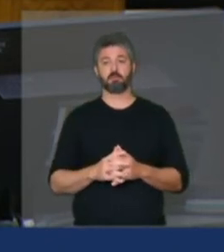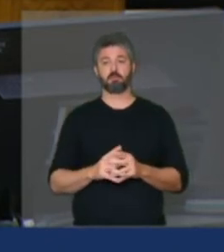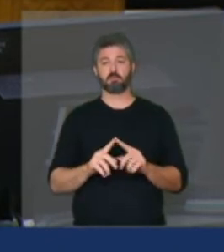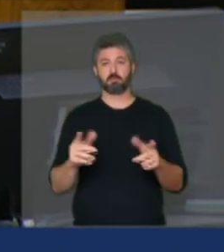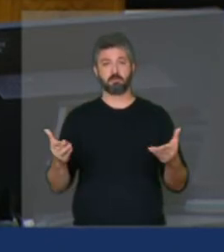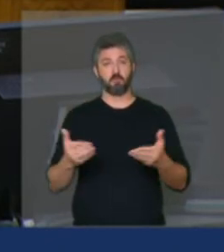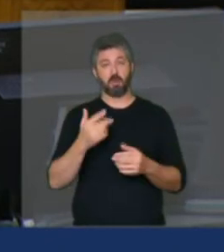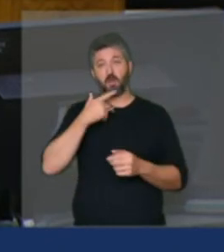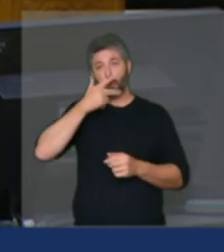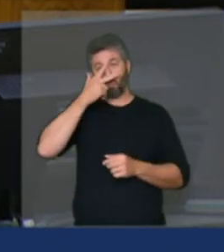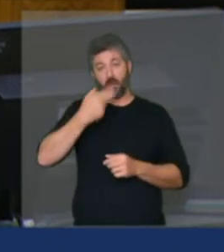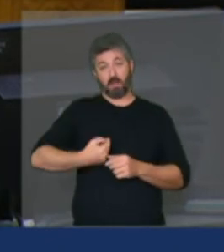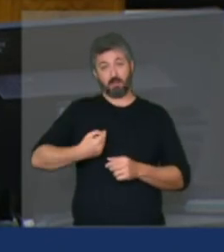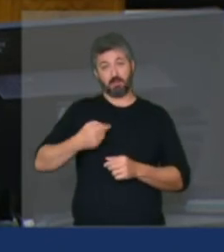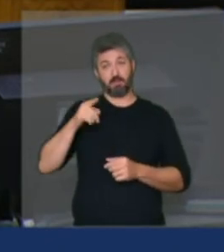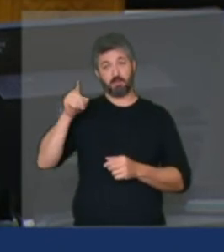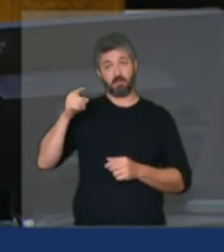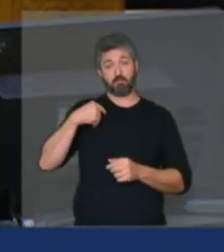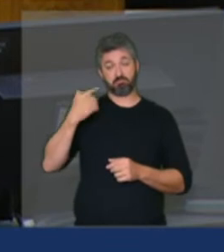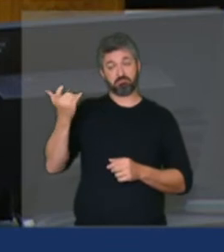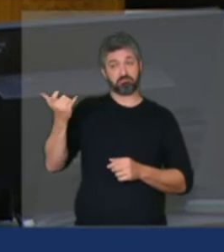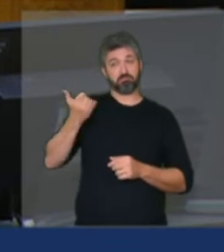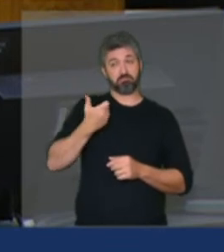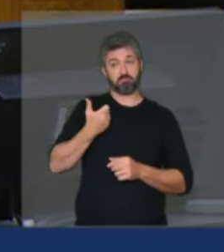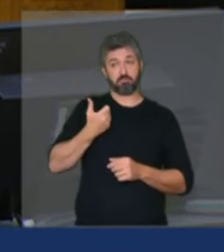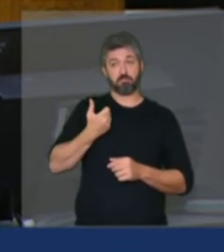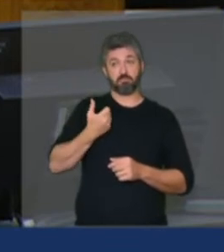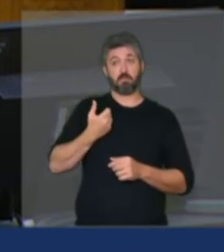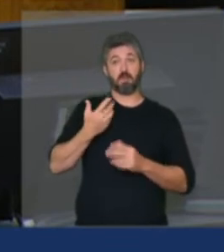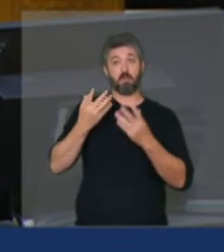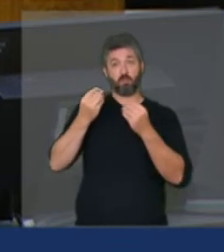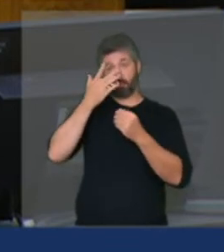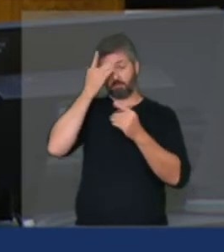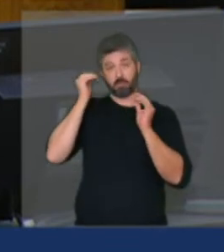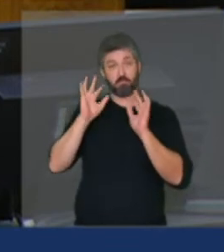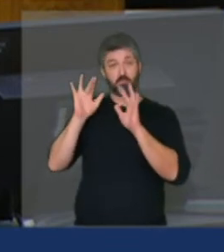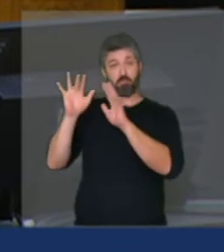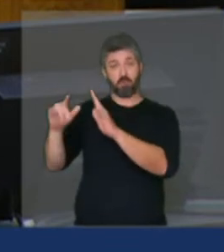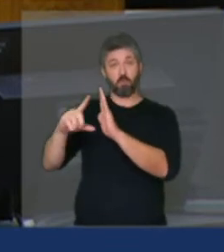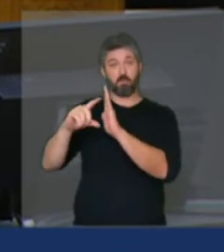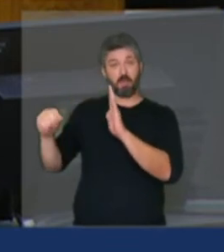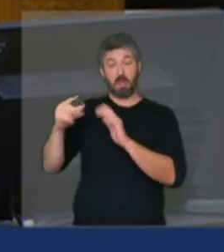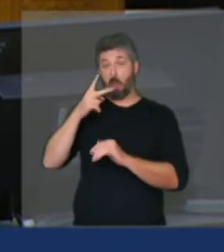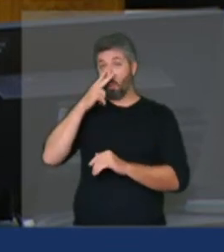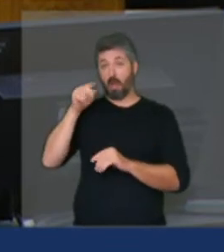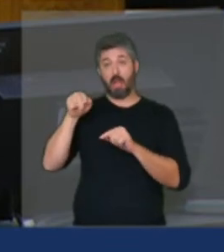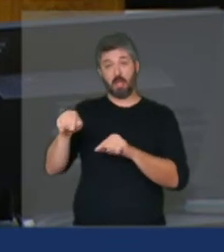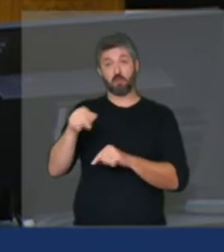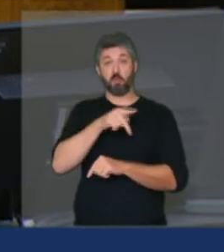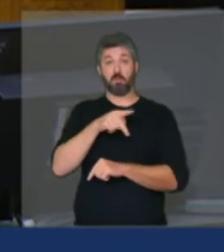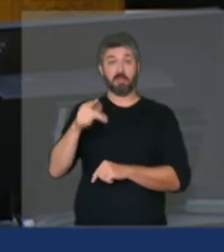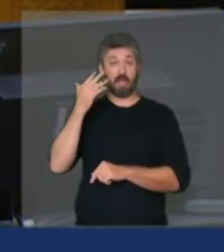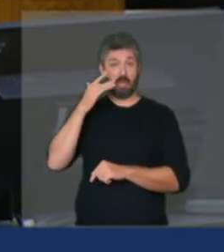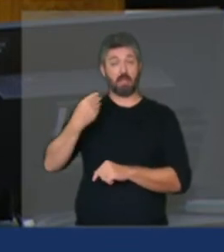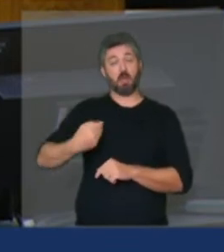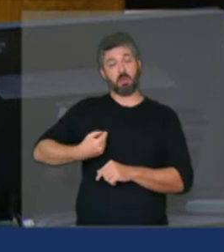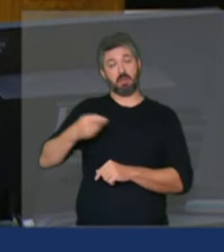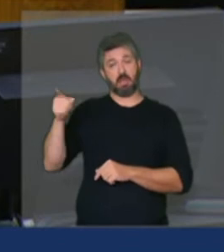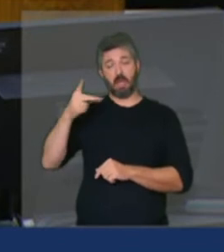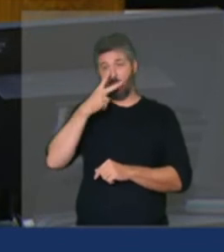DIZER ESTÃO MUITAS PESSOAS LÁ NO PALÁCIO DO PLANALTO. PROVAVELMENTE O PRESIDENTE TAMBÉM O ESTEJA, MAS EU, DE QUALQUER FORMA VOU INFORMAR COM A ASSESSORIA DA MESA E